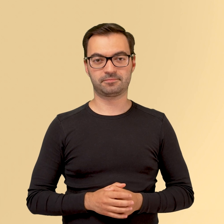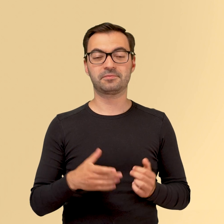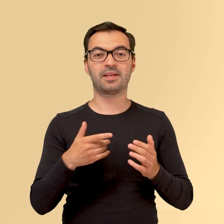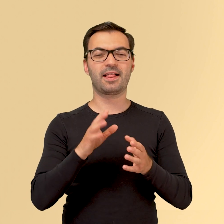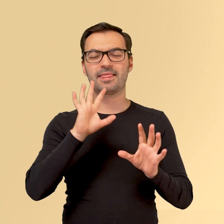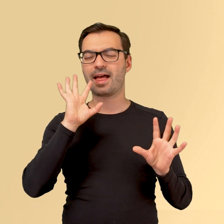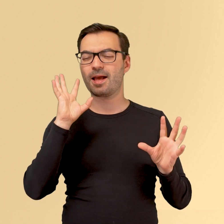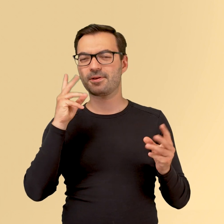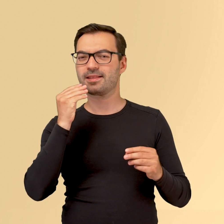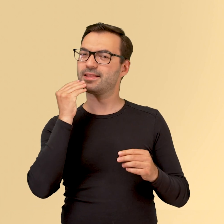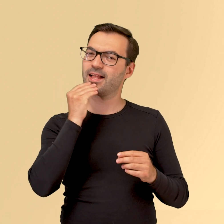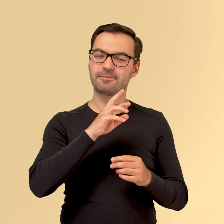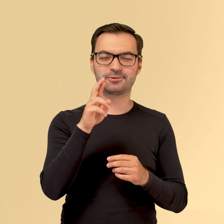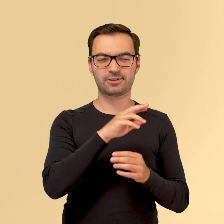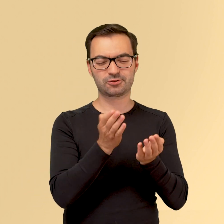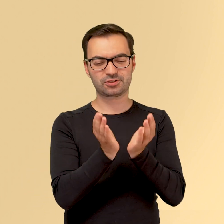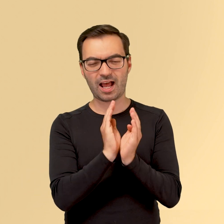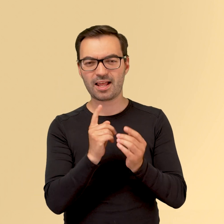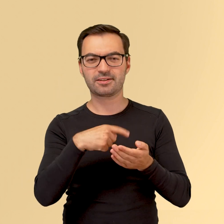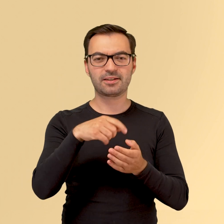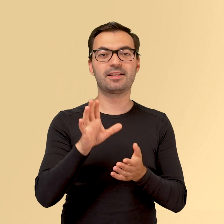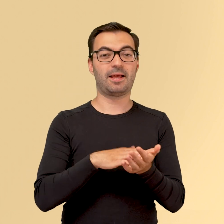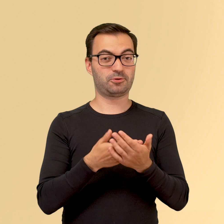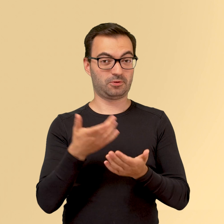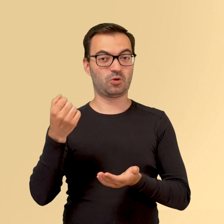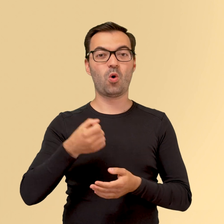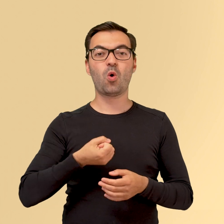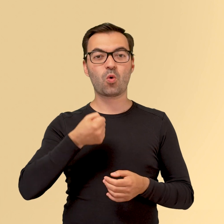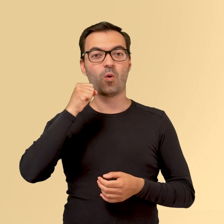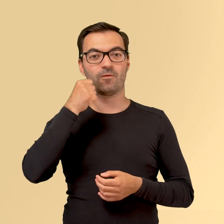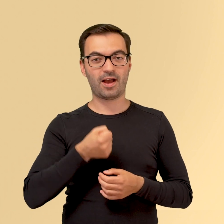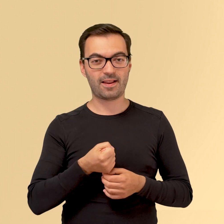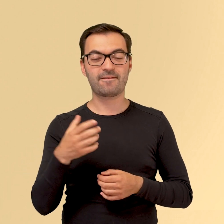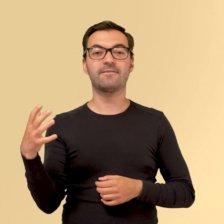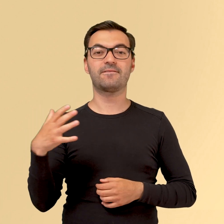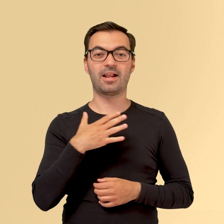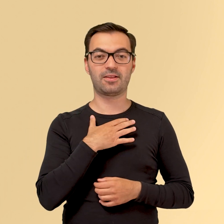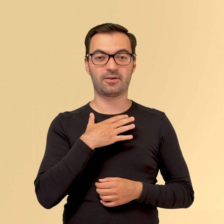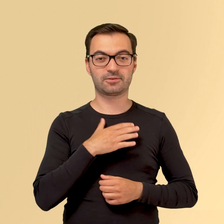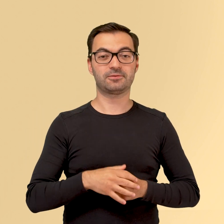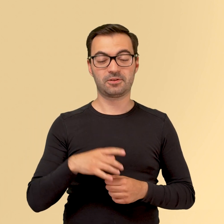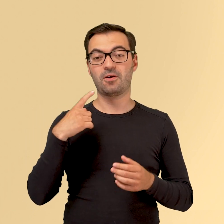Zdobienie najpiękniejszych sztuk - do których należy kufel wilanowski -